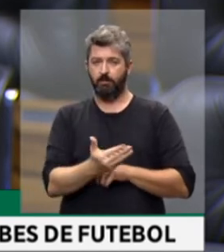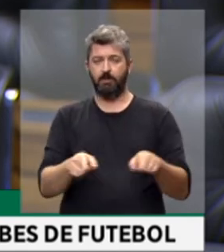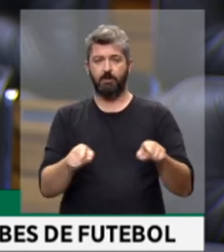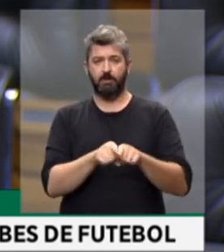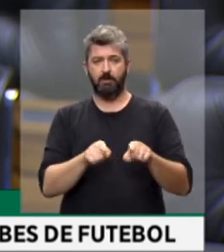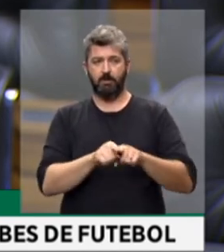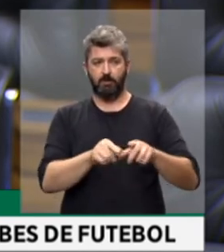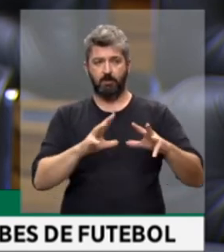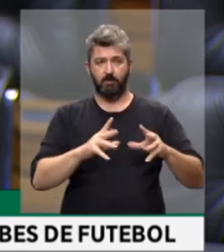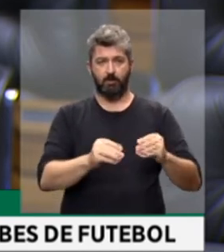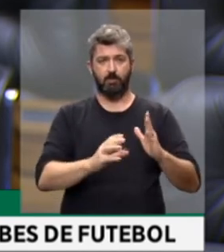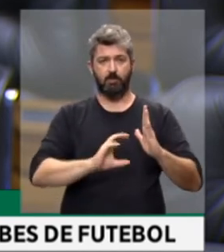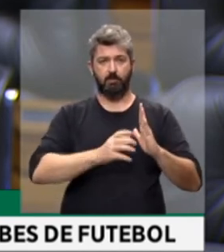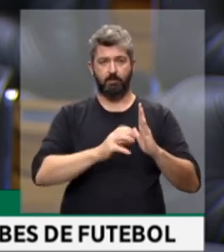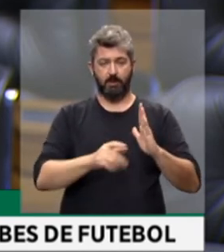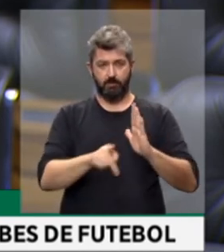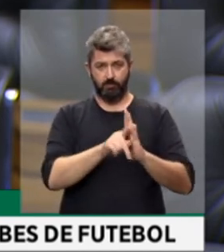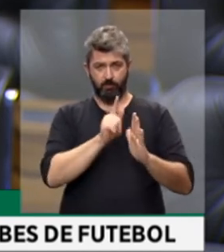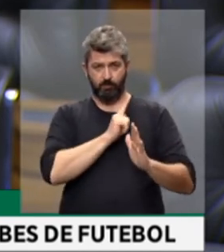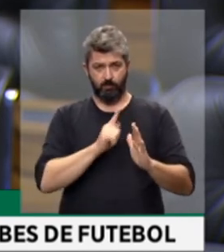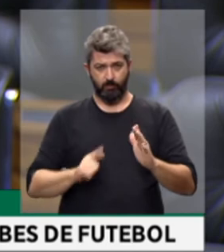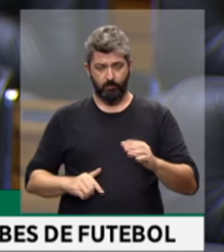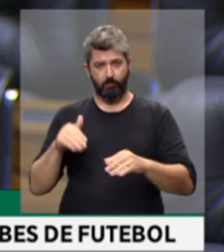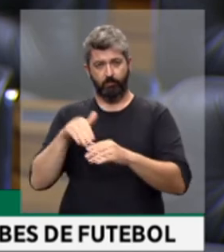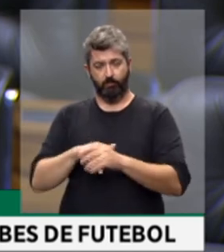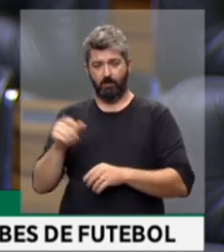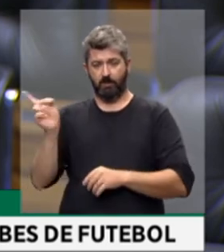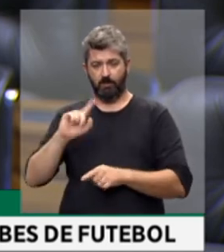O PSL? COMO VOTA O GOVERNO? -- [DEPUTADO]: PRESIDENTE PARA ORIENTAR PELO